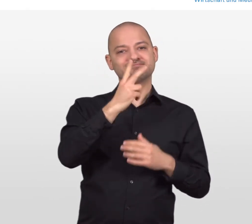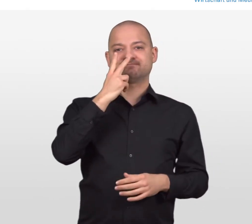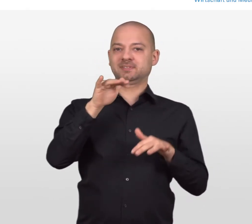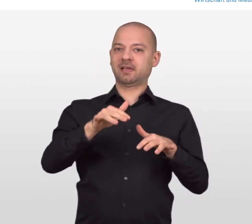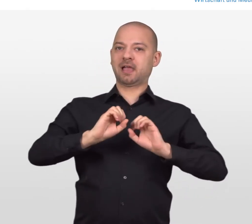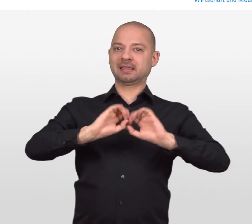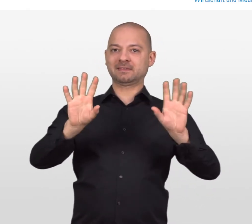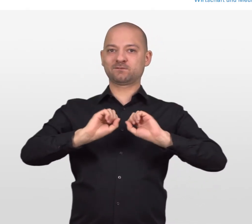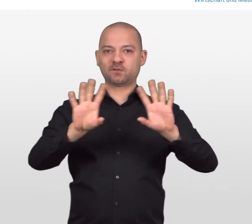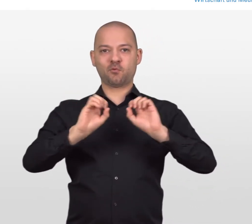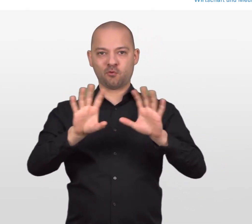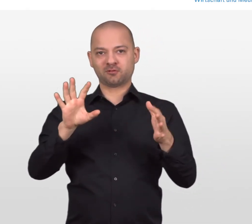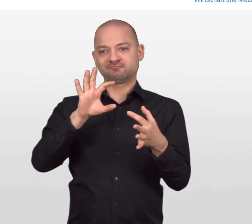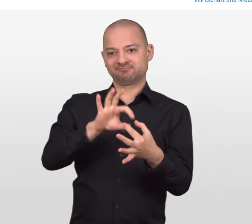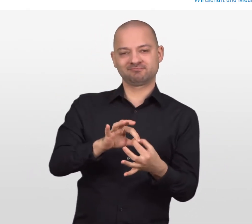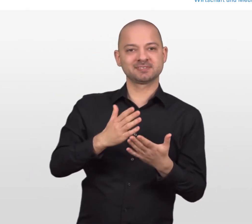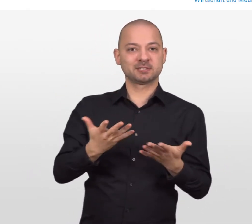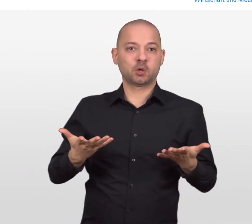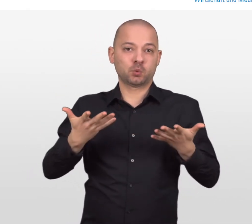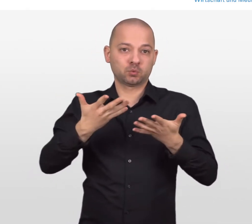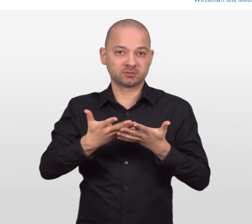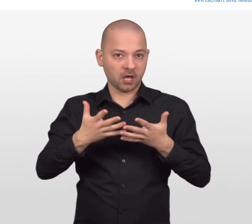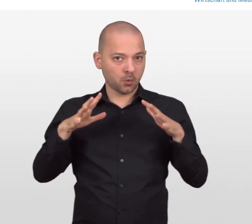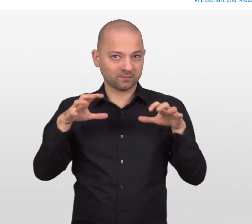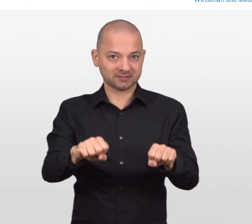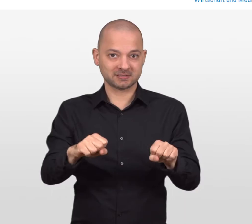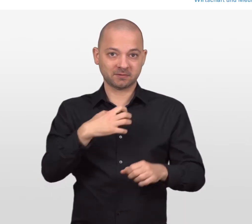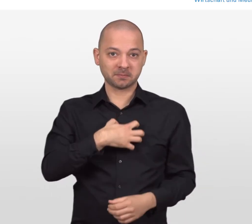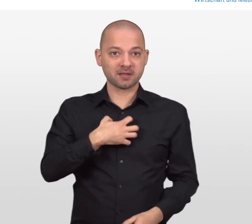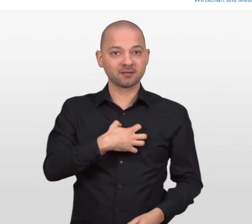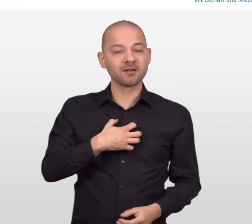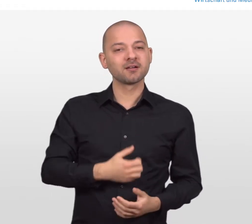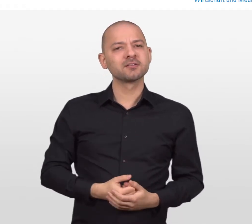erhalten Sie Informationen zu der „Cluster-Offensive Bayern“,